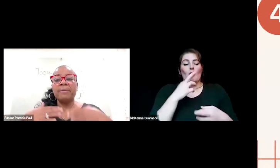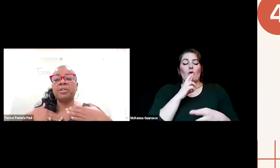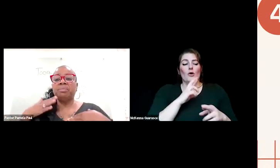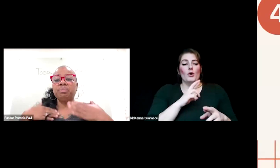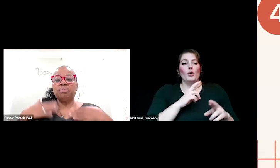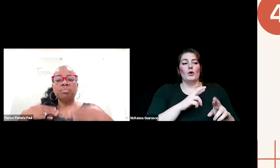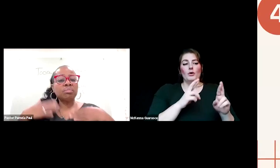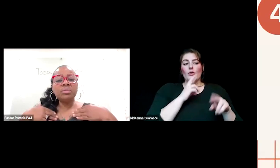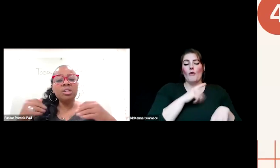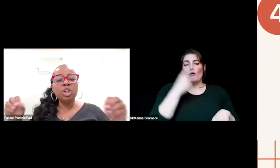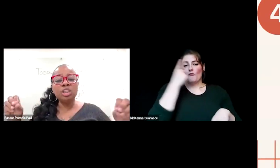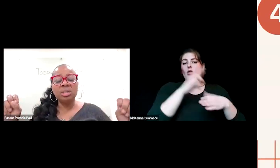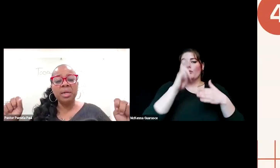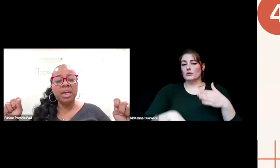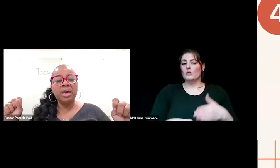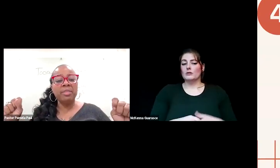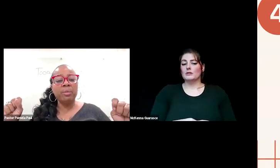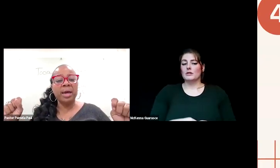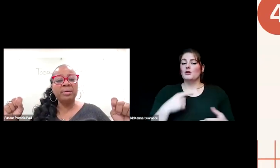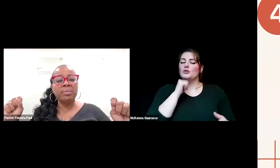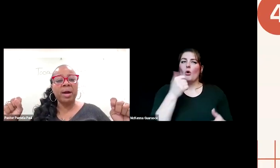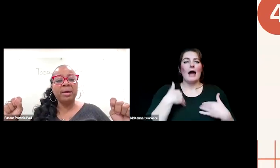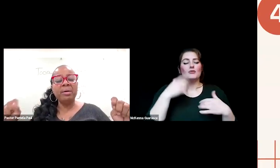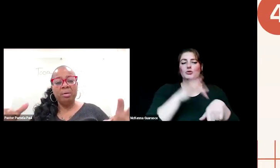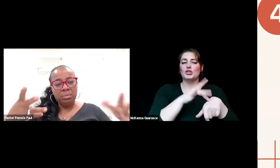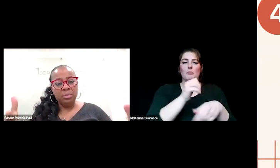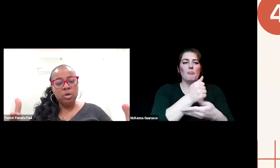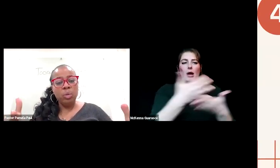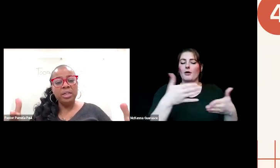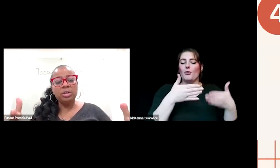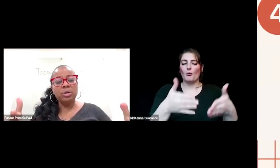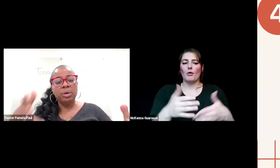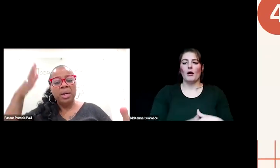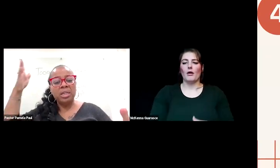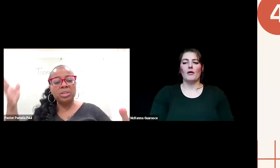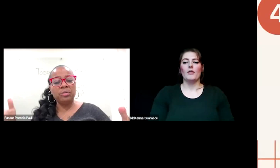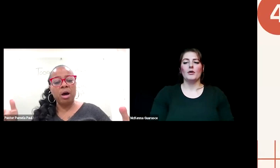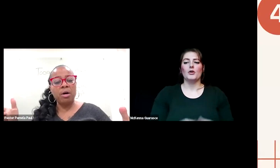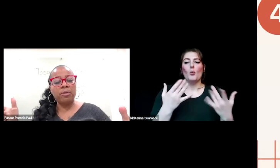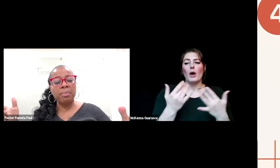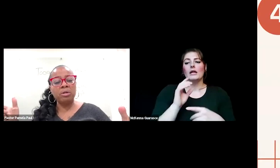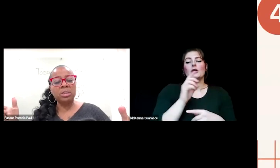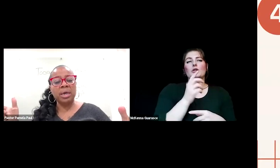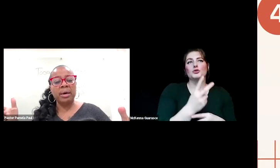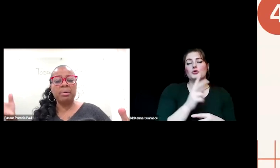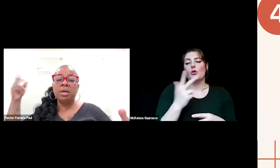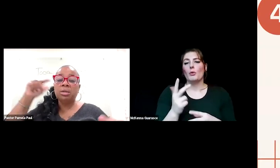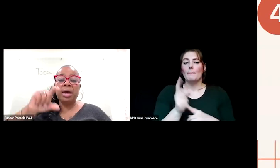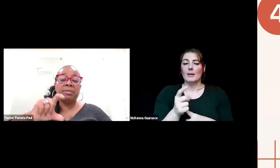No tienen que tocarlos de ninguna otra manera. Deberán esperar dos o tres minutos, ya llamaron a la ayuda de emergencia,